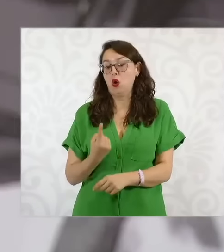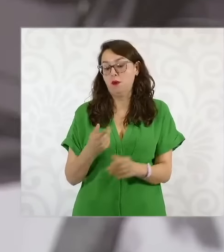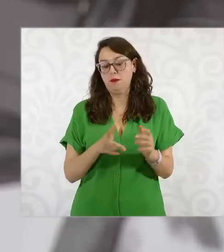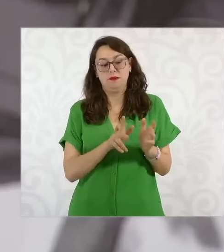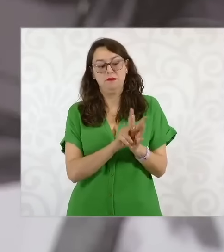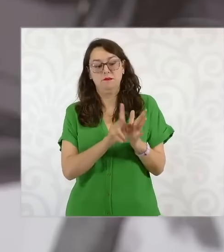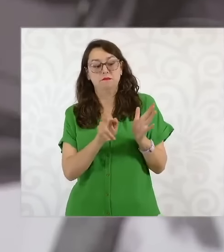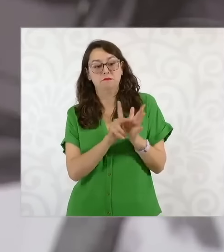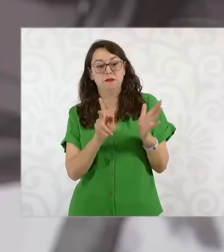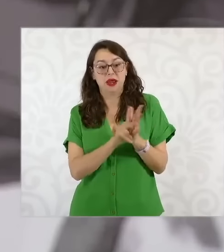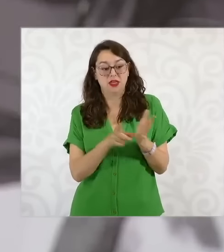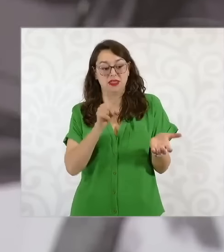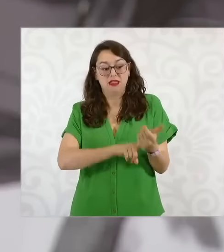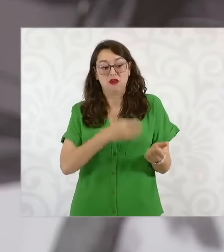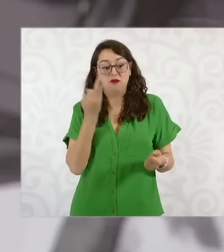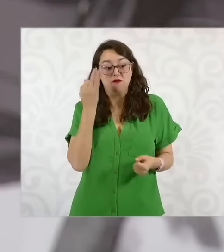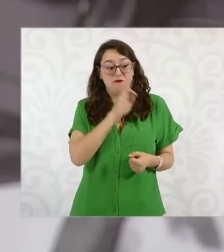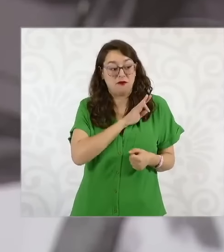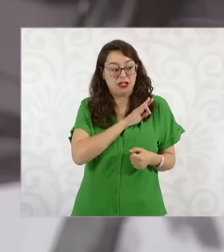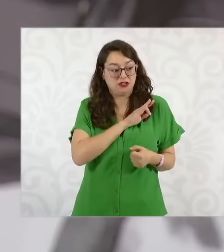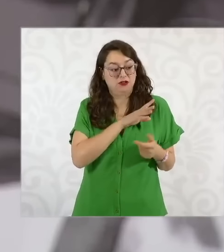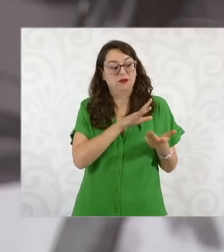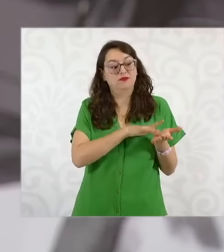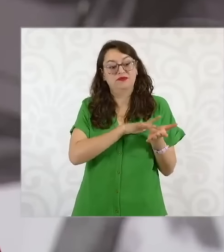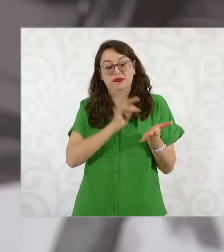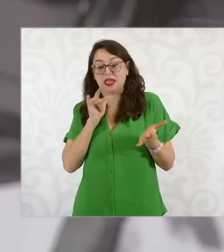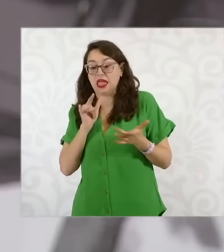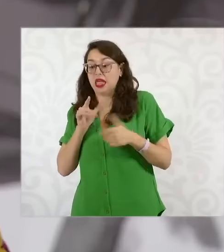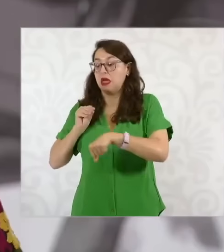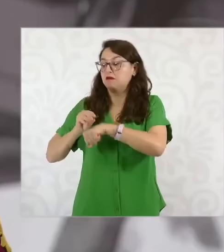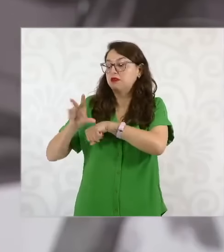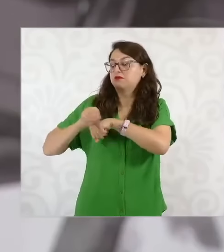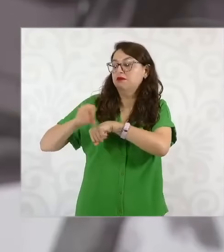que tiene contenido falso, pero la replican, la replican y luego pagan para que se replique más